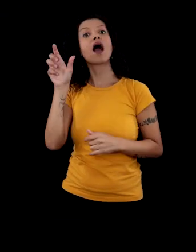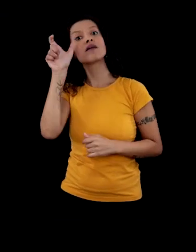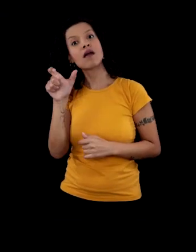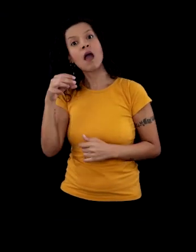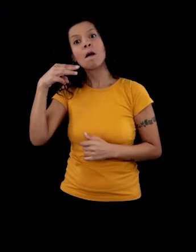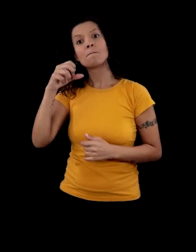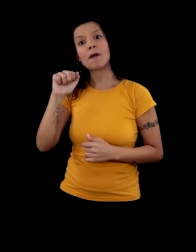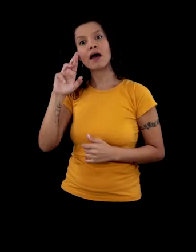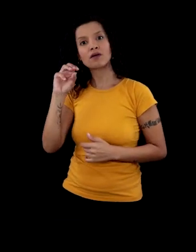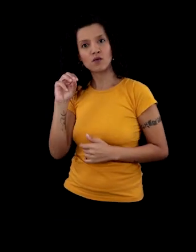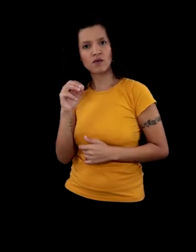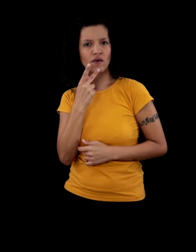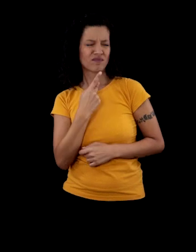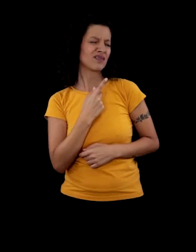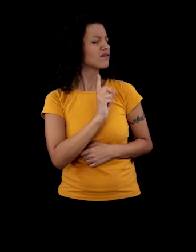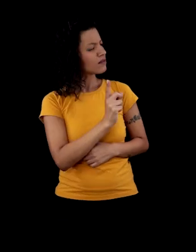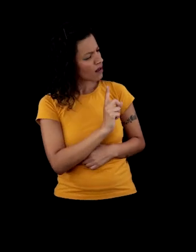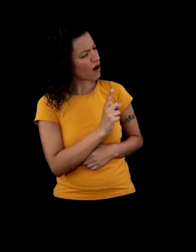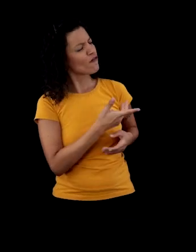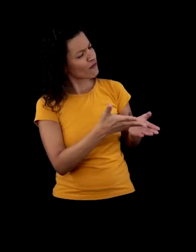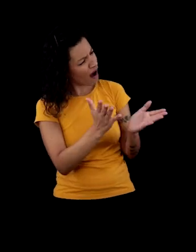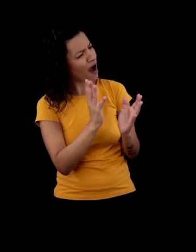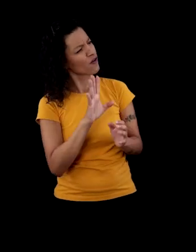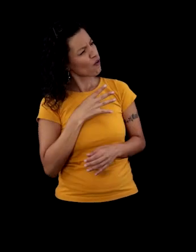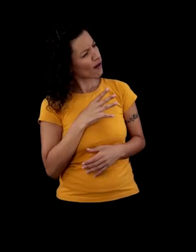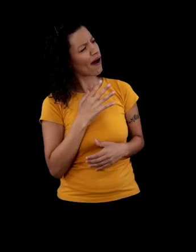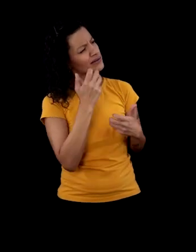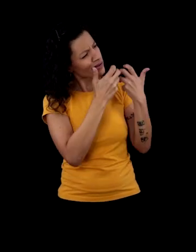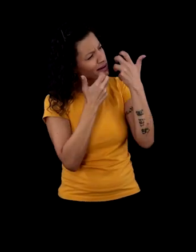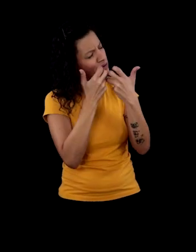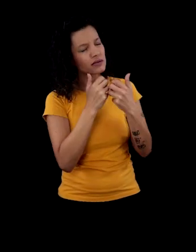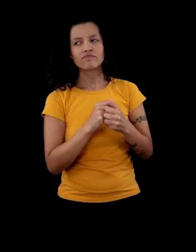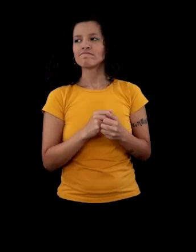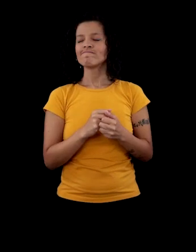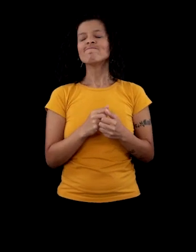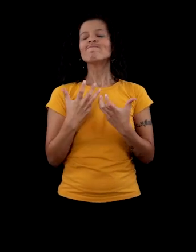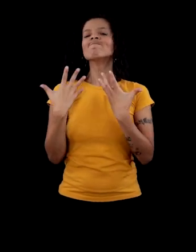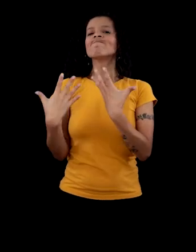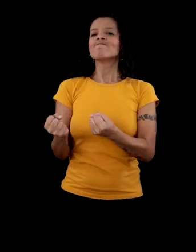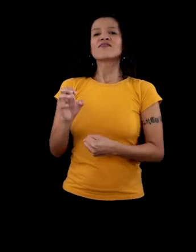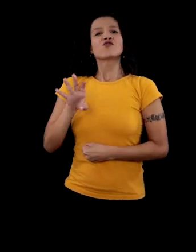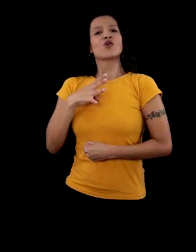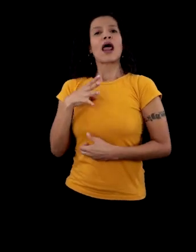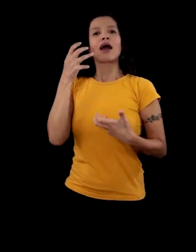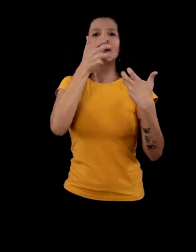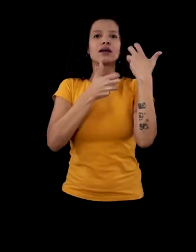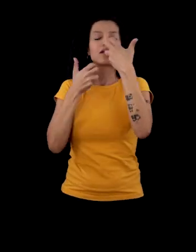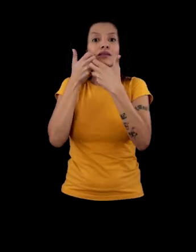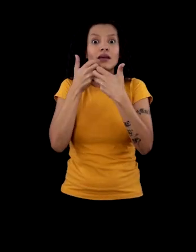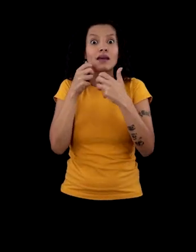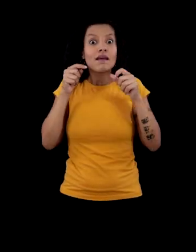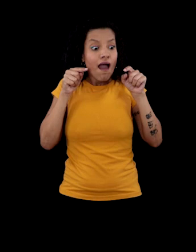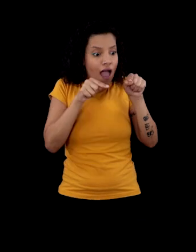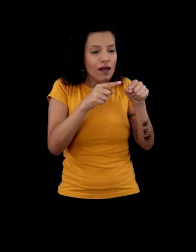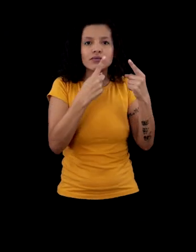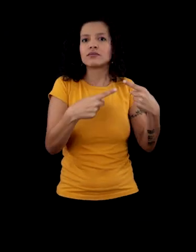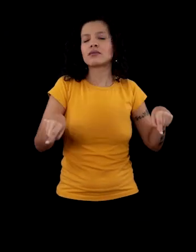“Dona Onete não faça isso, cante!” Daí criei coragem e cantei. E essa música é uma das músicas minhas –